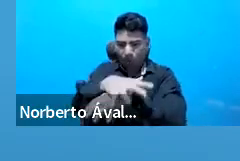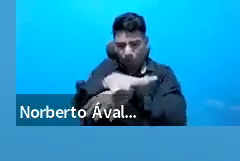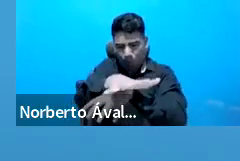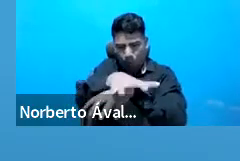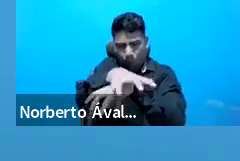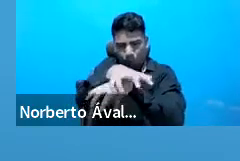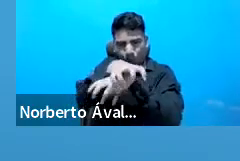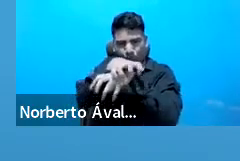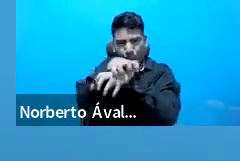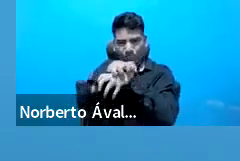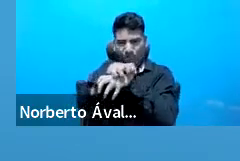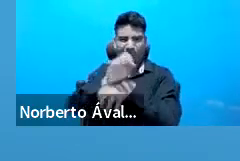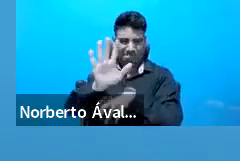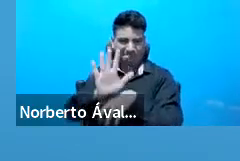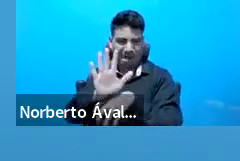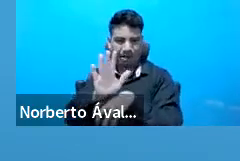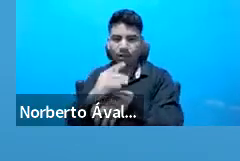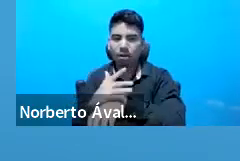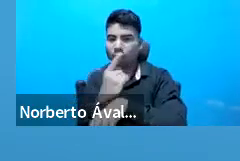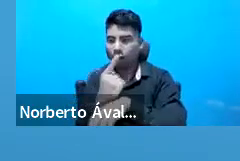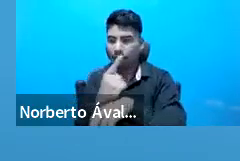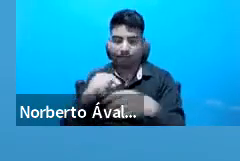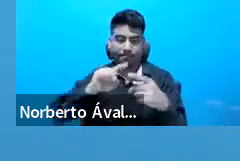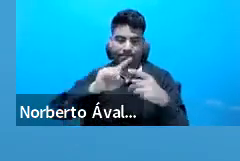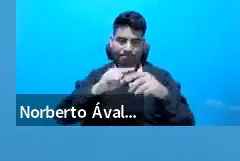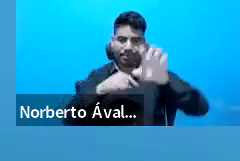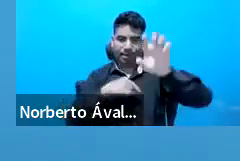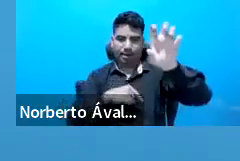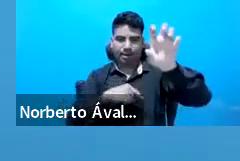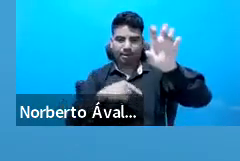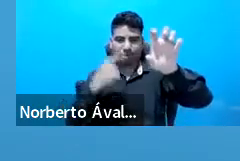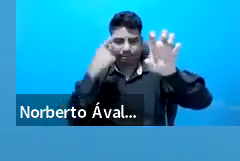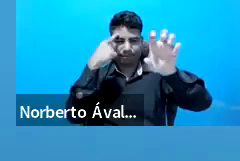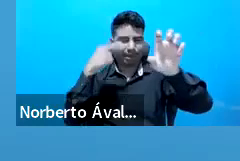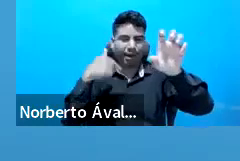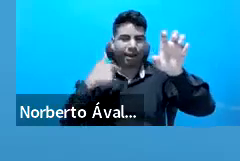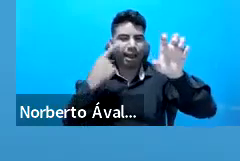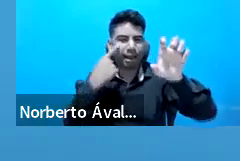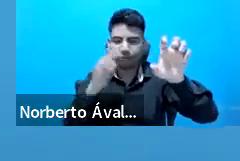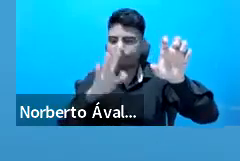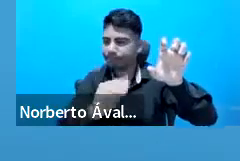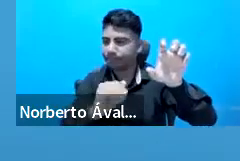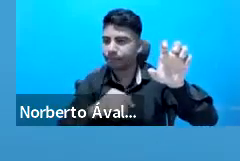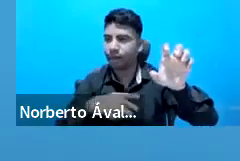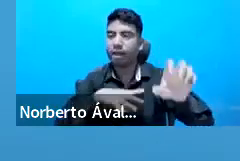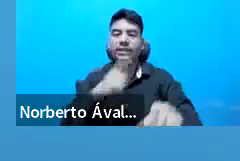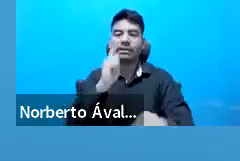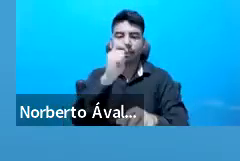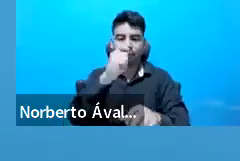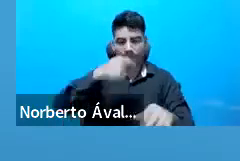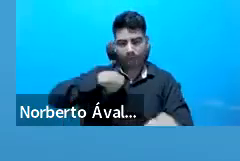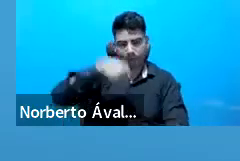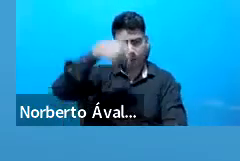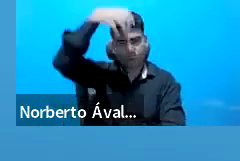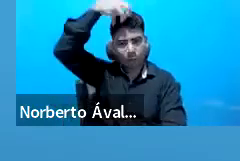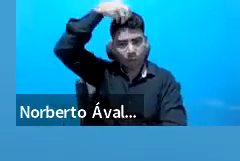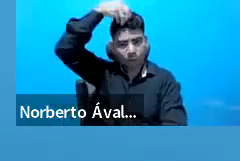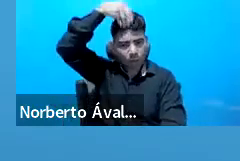a piel y se ve a la mente piel y se ve a la mente como en 4 áreas en 4 variantes la primera es enraizada que significa que significa que por que significa que por ejemplo,